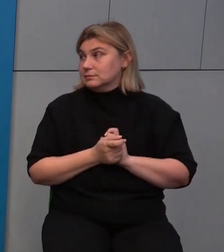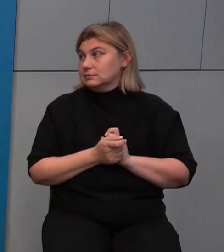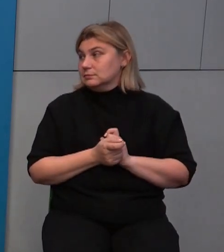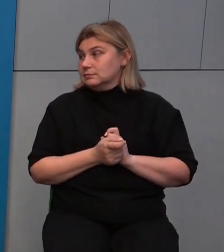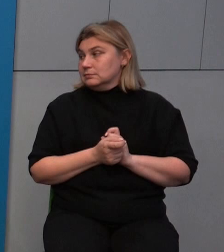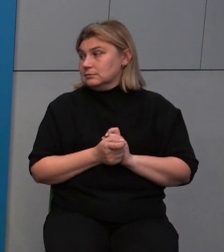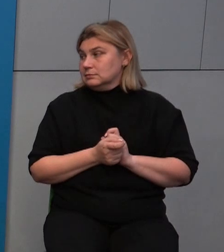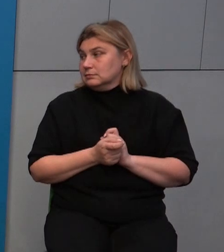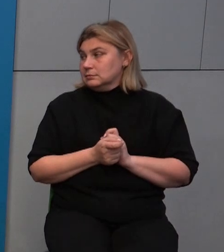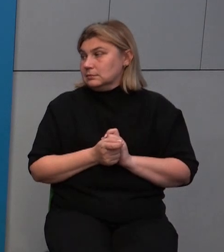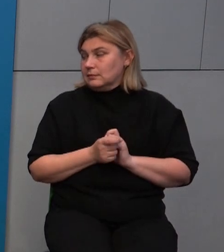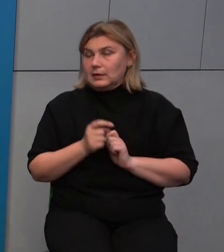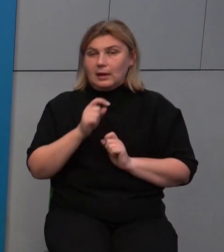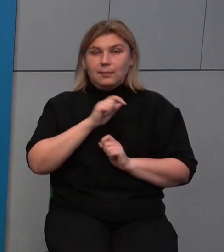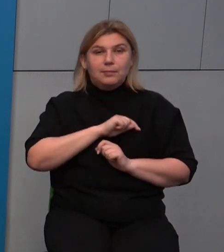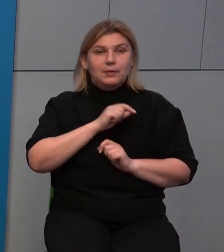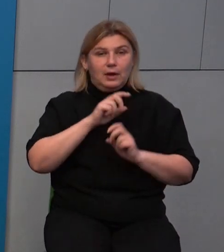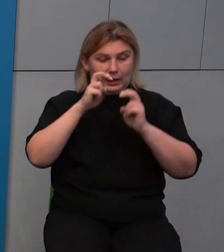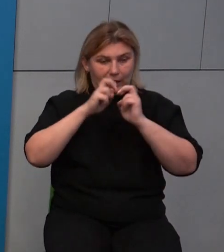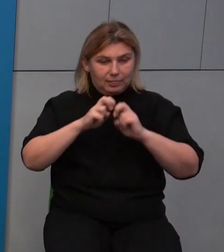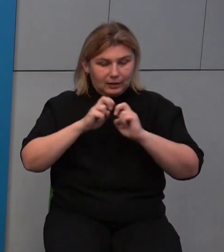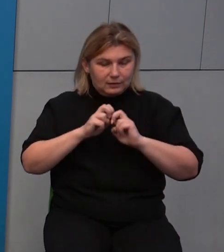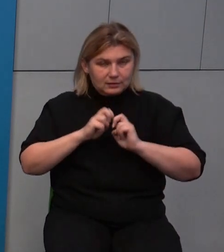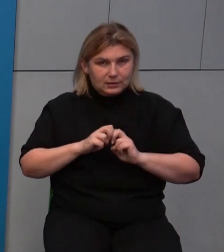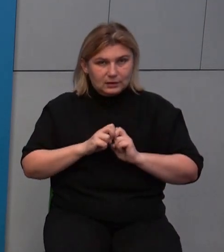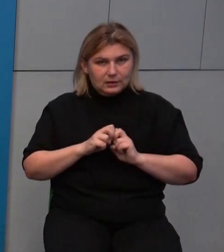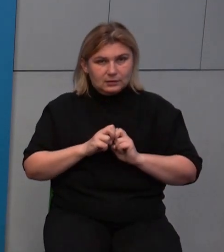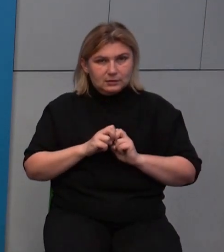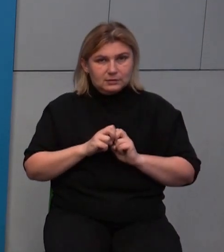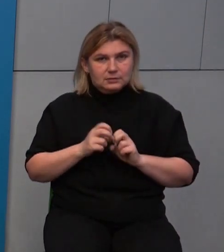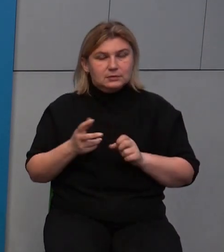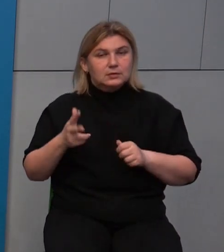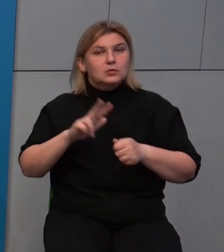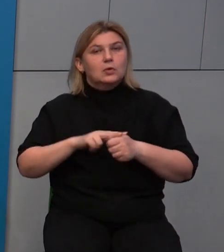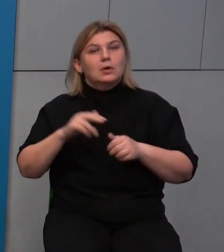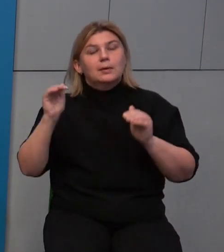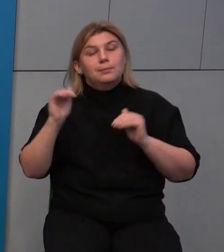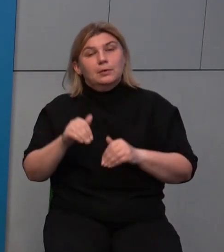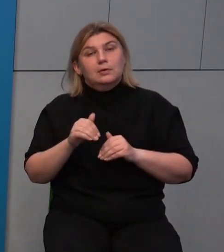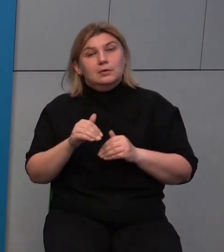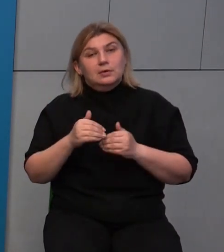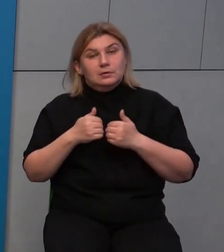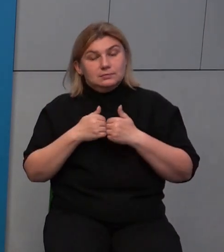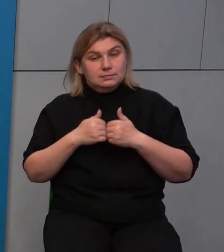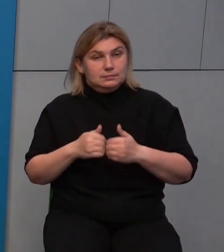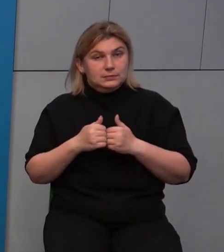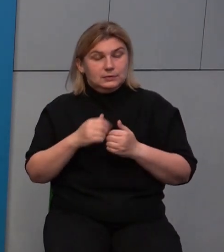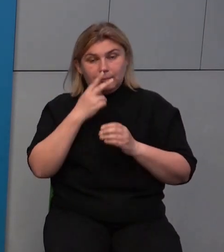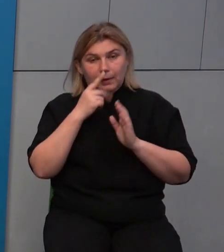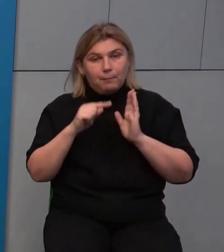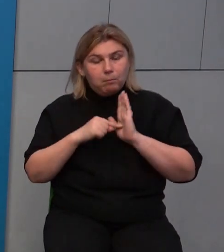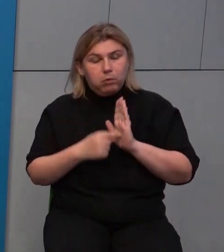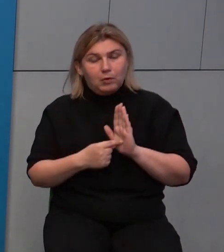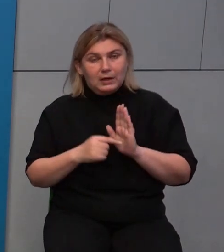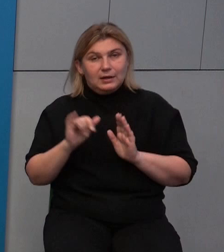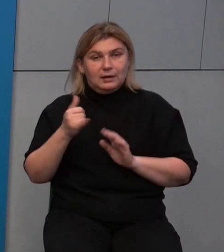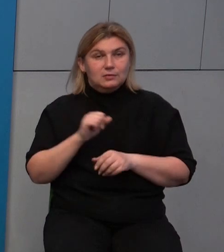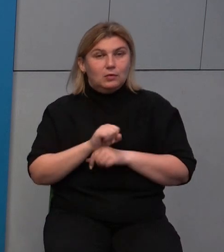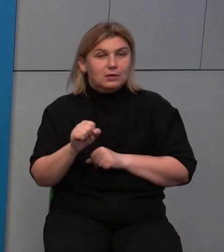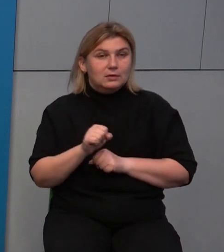pewnie psychoanalitycznego instrumentarium, które można byłoby uruchomić, żeby pokazać, jak to jest, że ktoś...